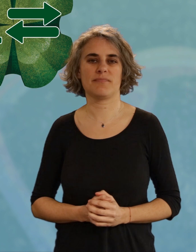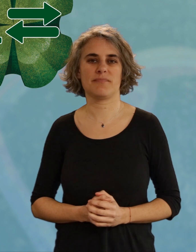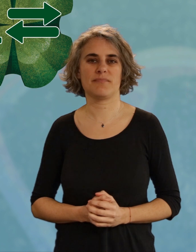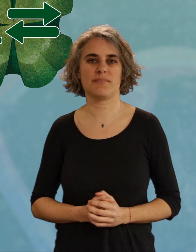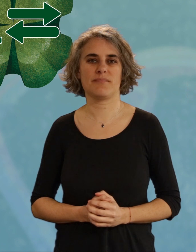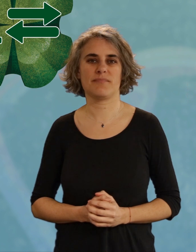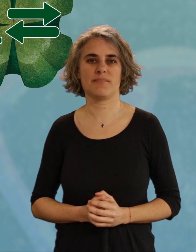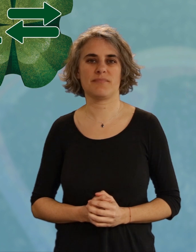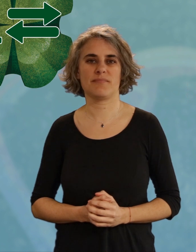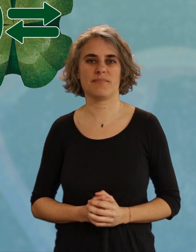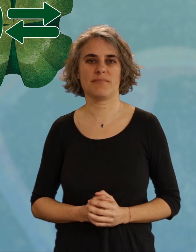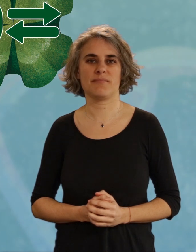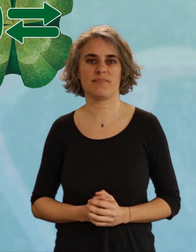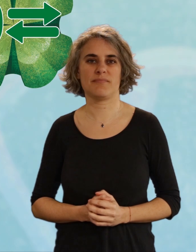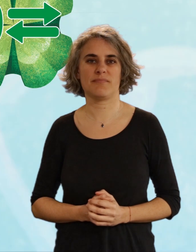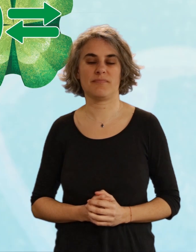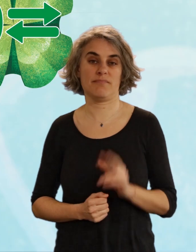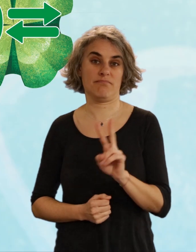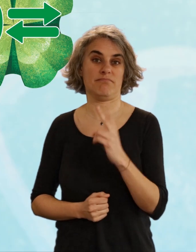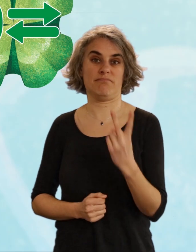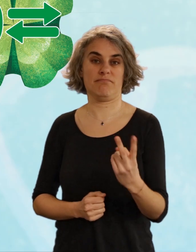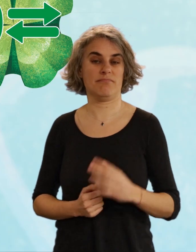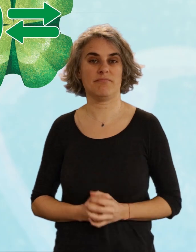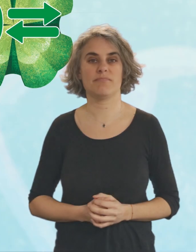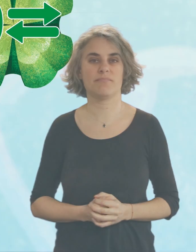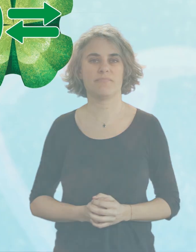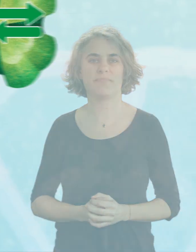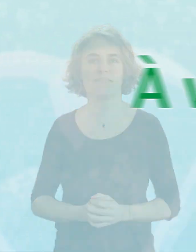Enfin, échangez le 13 et le 9 adjacents horizontalement.